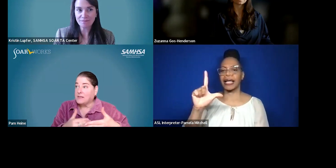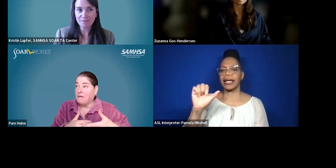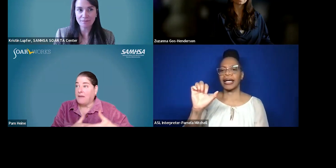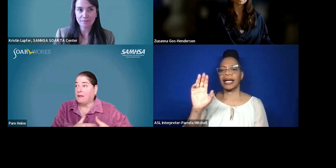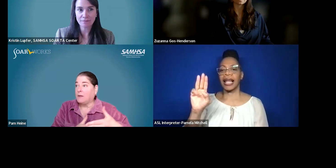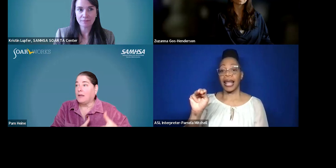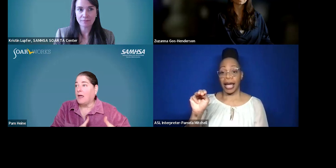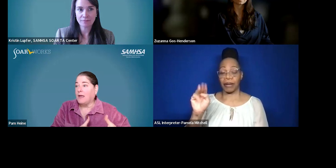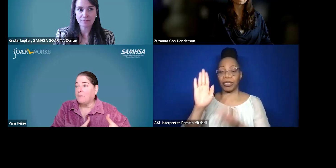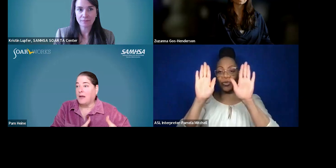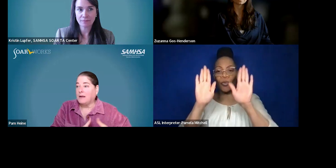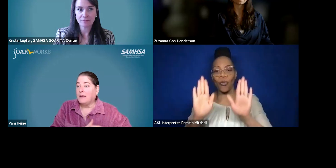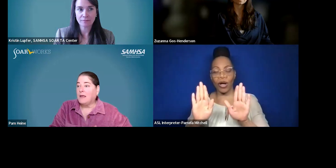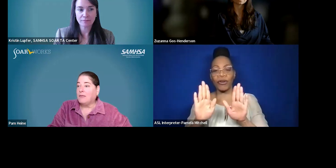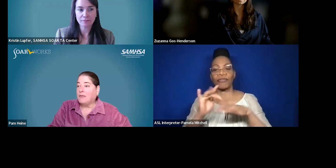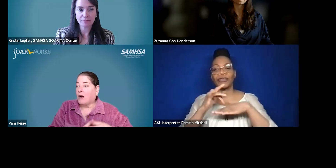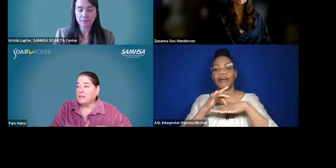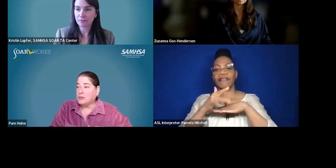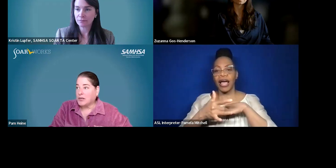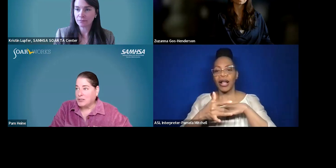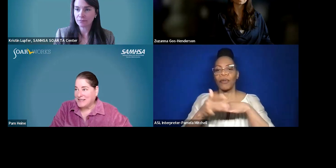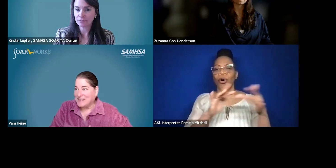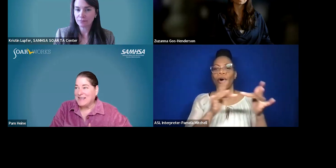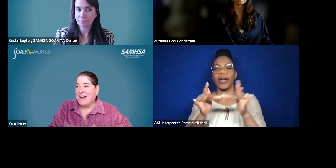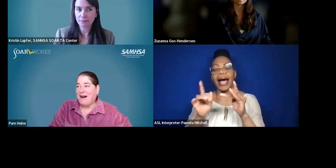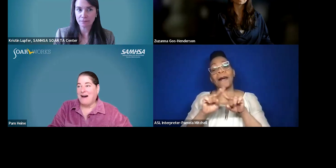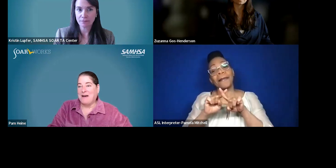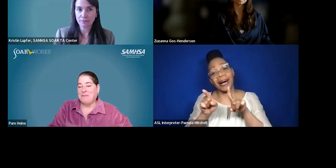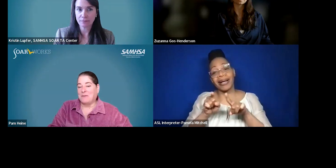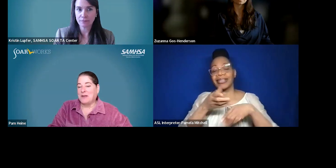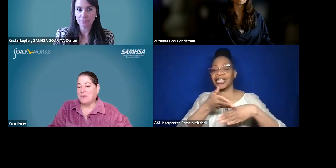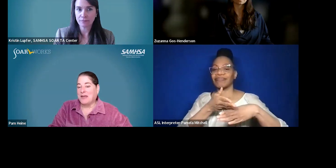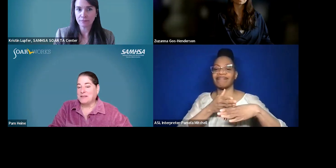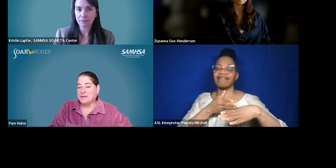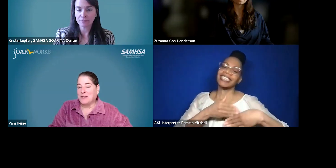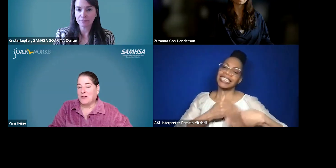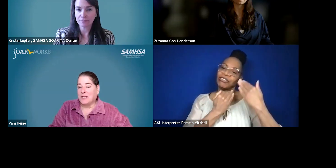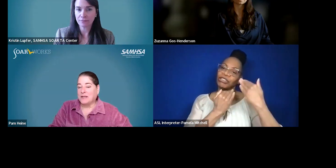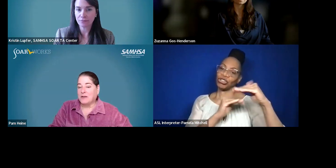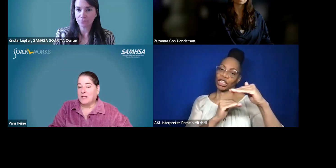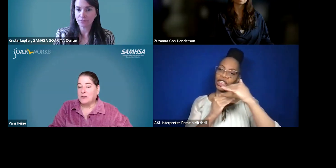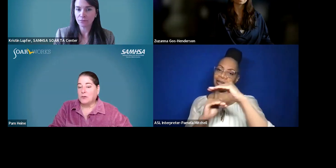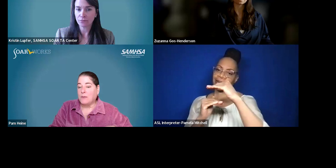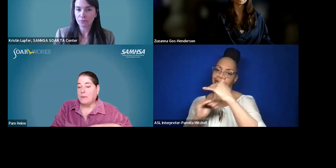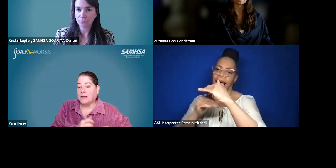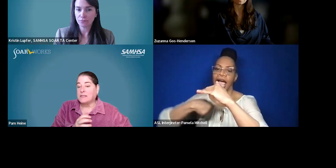que esté disponible en línea, pero tiene restricciones. Y sabemos que la Seguridad Social está buscando